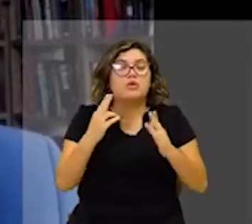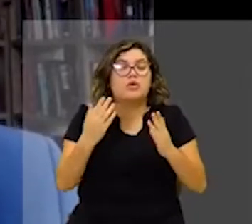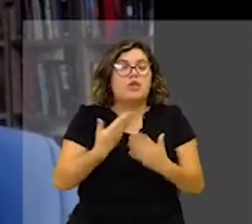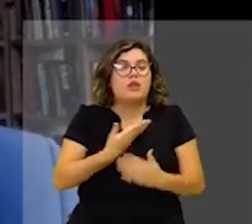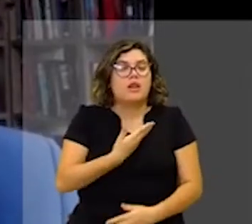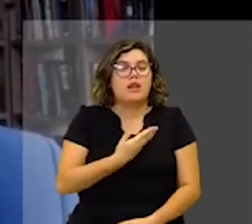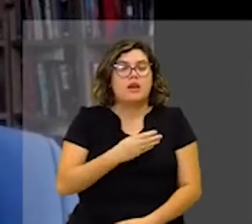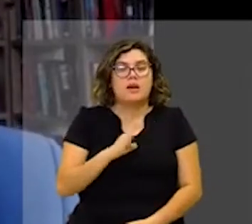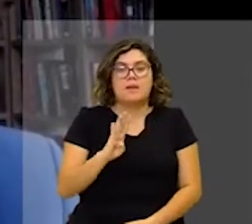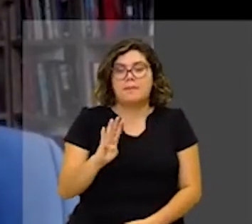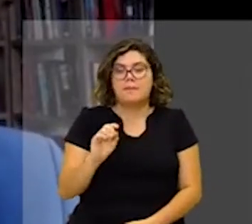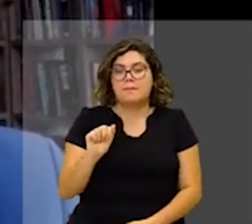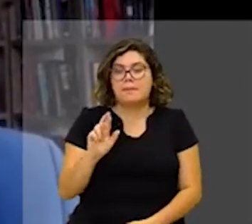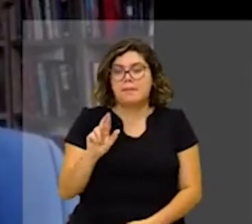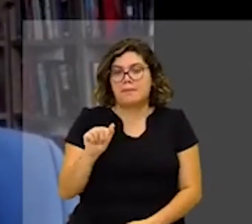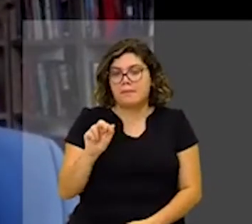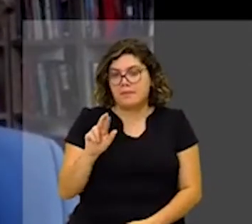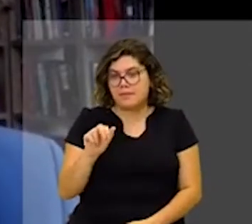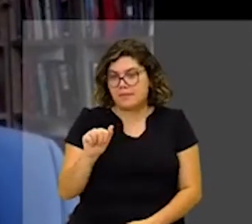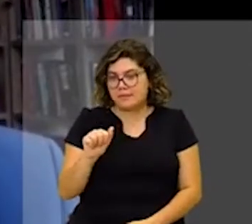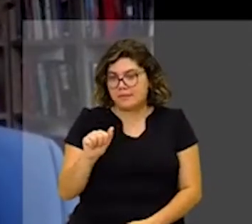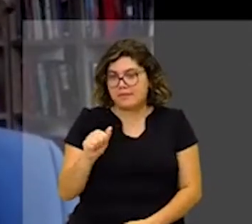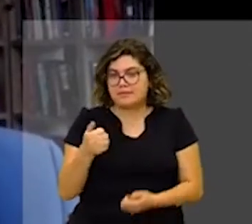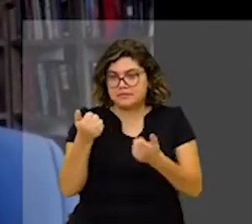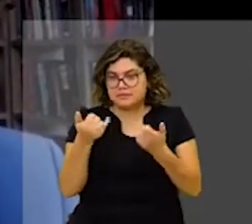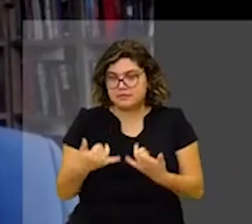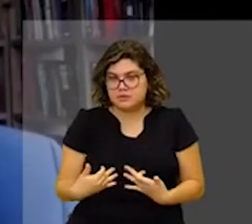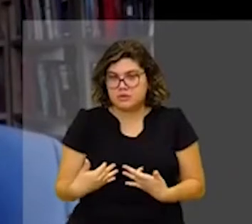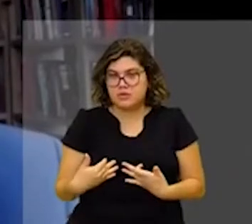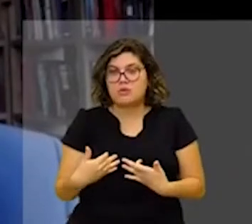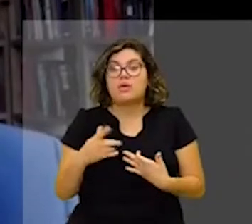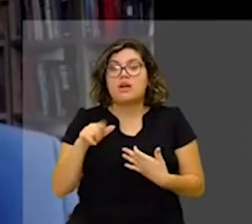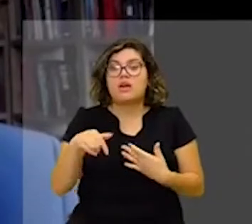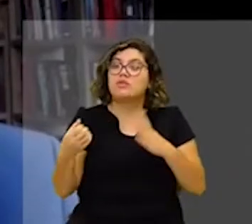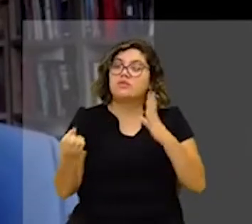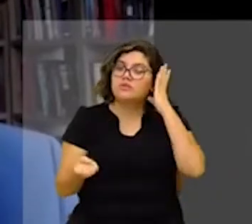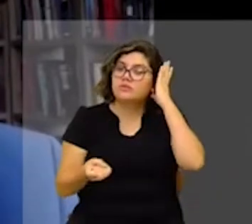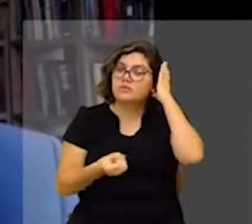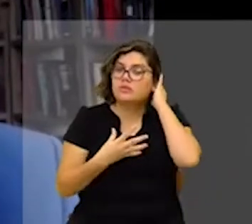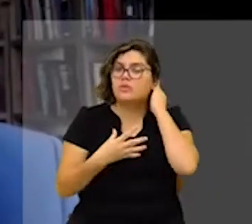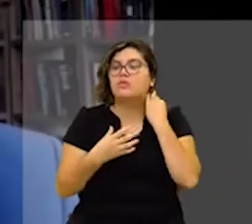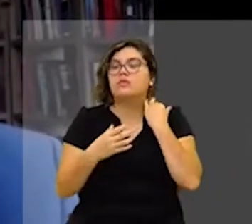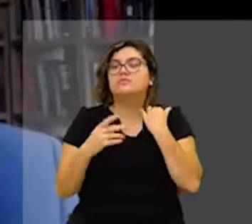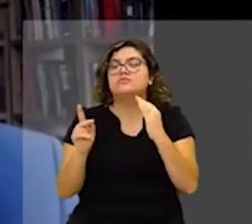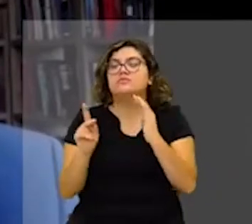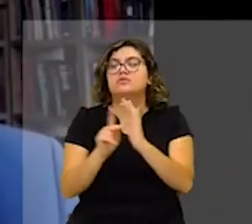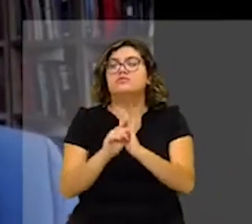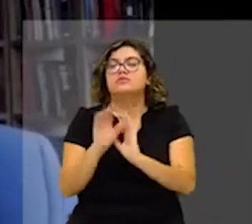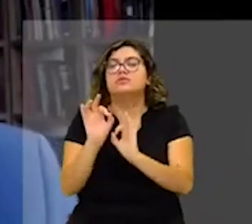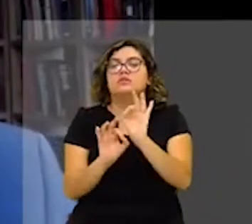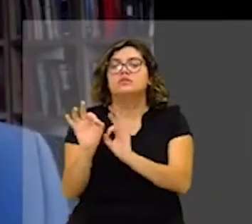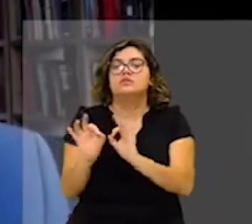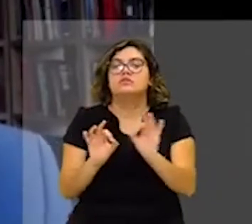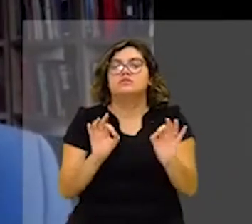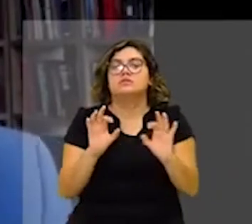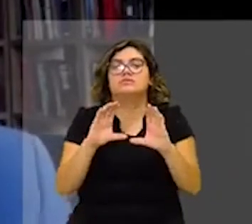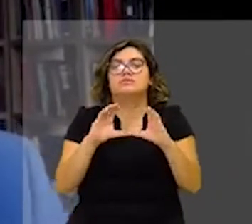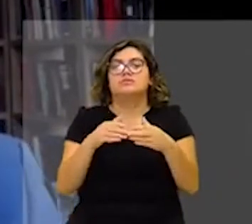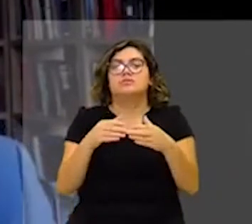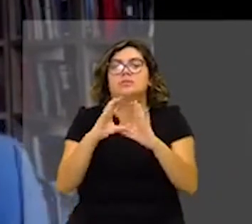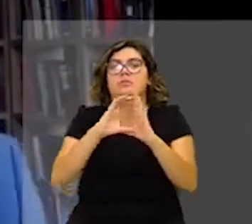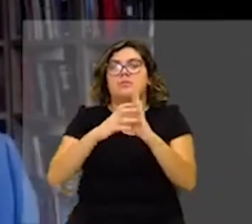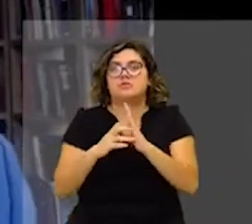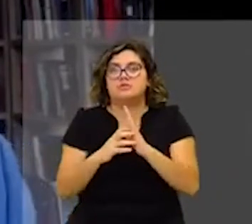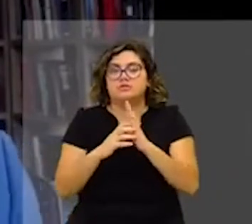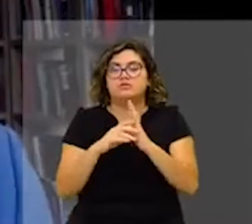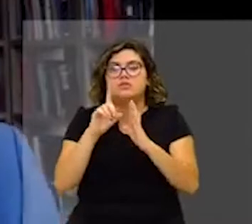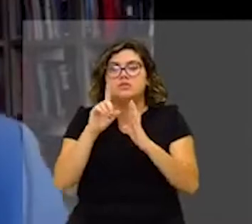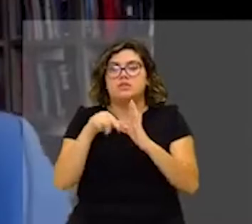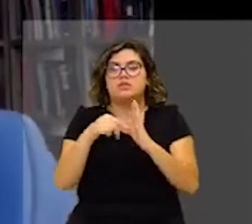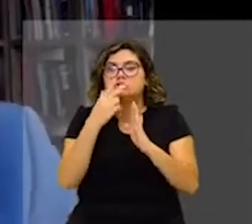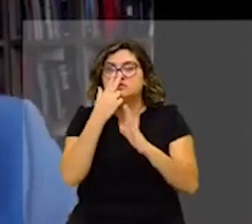pôs é um fenômeno novo é só Geno as organizações partidárias o fenômeno de fora para dentro o